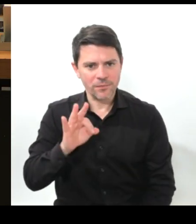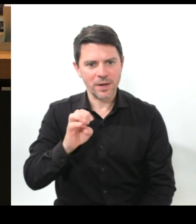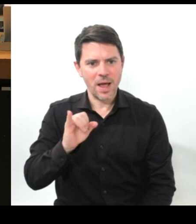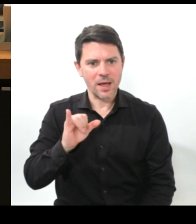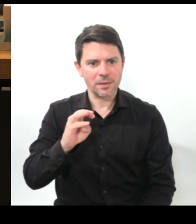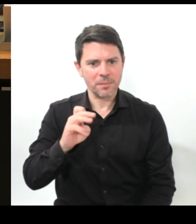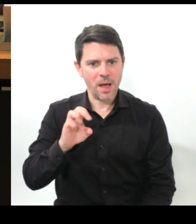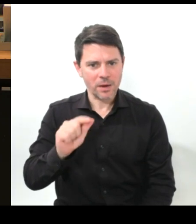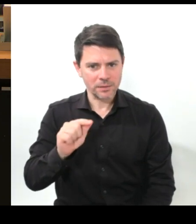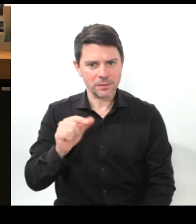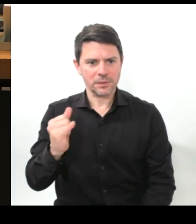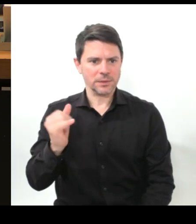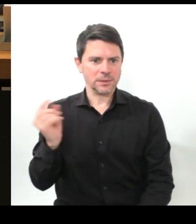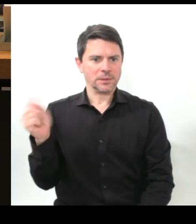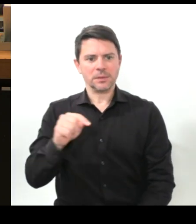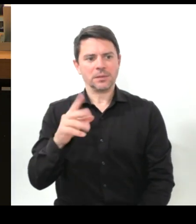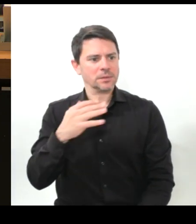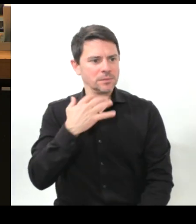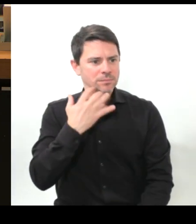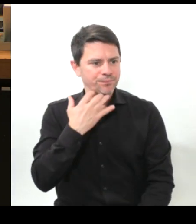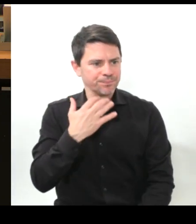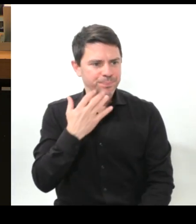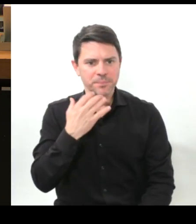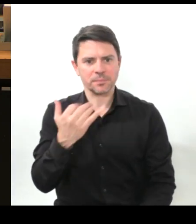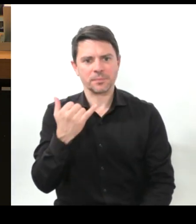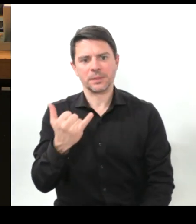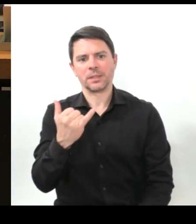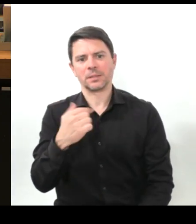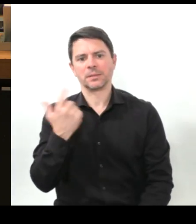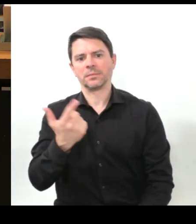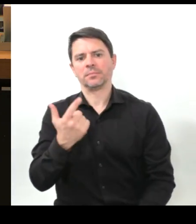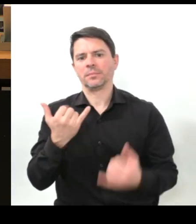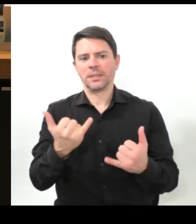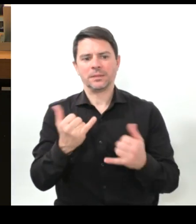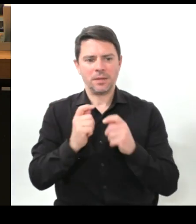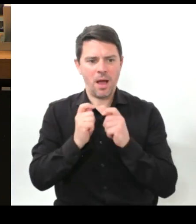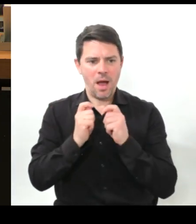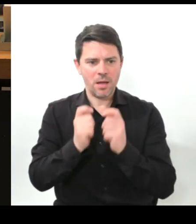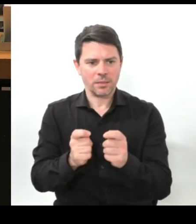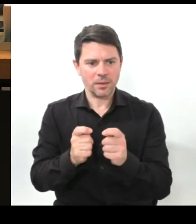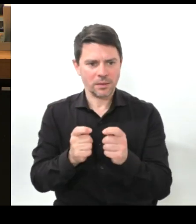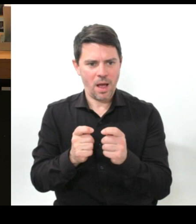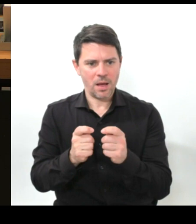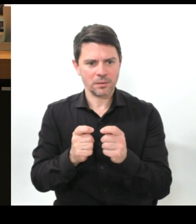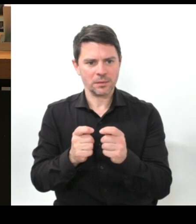Seit dem ersten 1. 20 23 geht in Berlin bereits für Eigentümer und Eigentümern von nicht